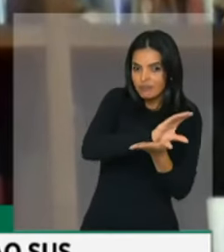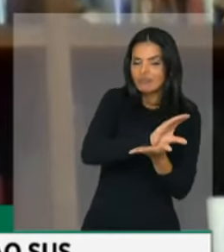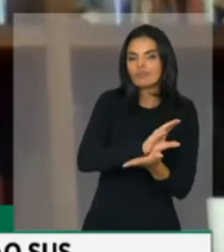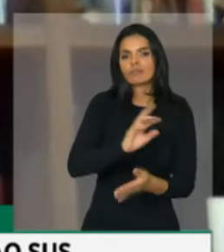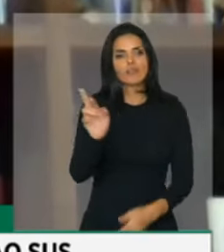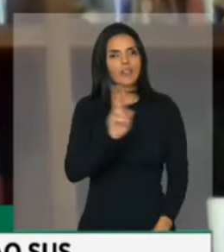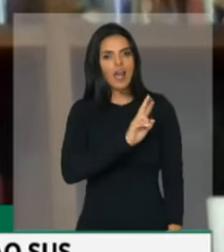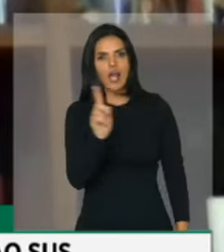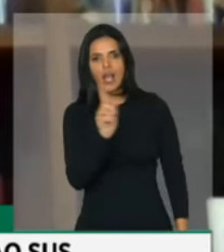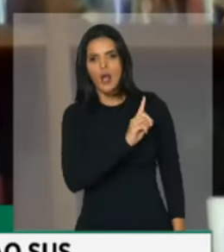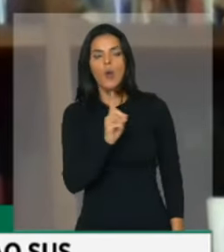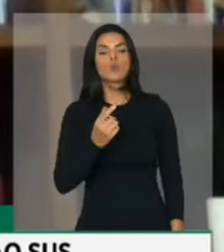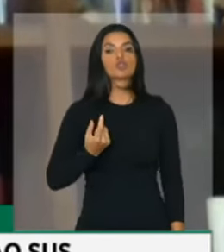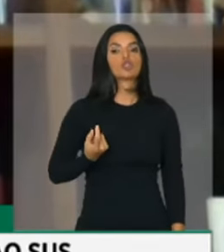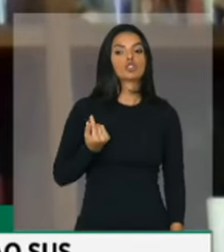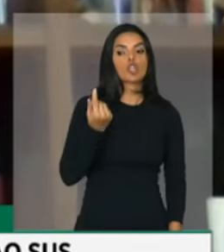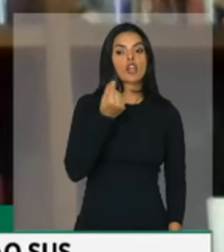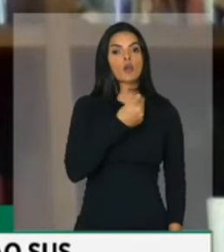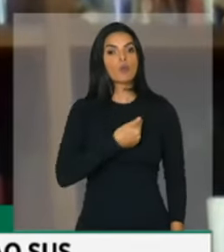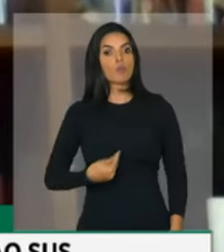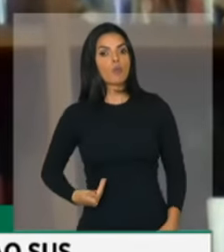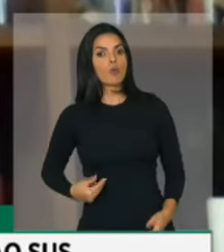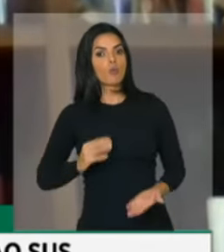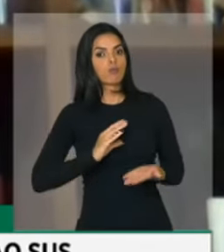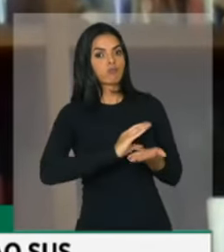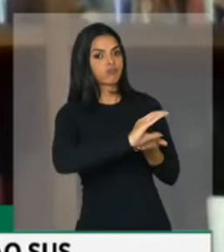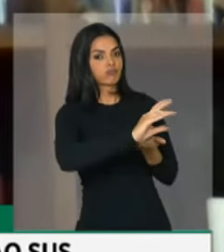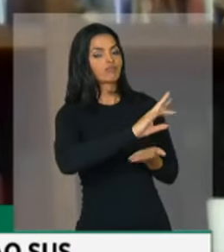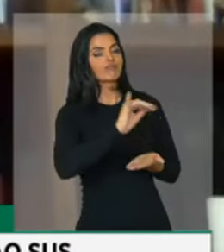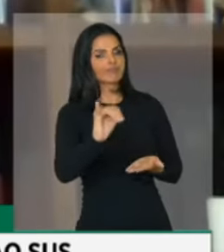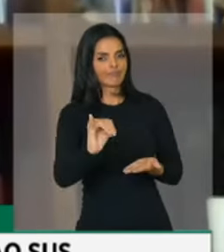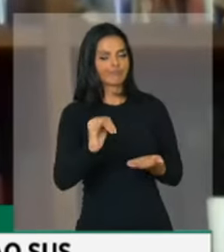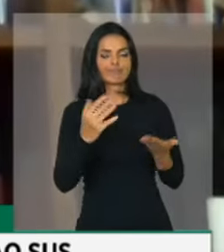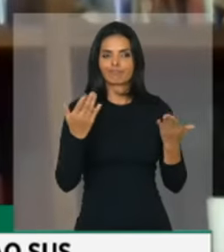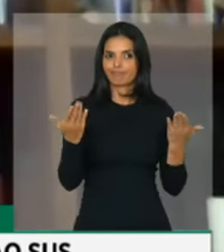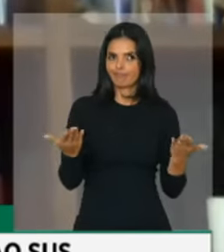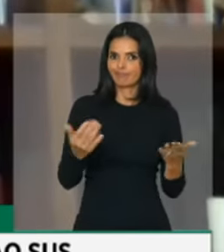DINHEIRO PÚBLICO. E MAIS, NÓS ENTENDEMOS QUE É PRECISO DAR UMA RESPOSTA GLOBAL A ESSA